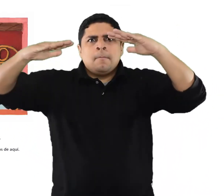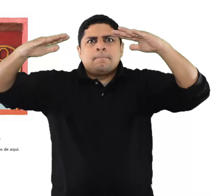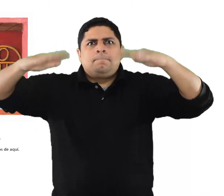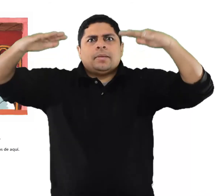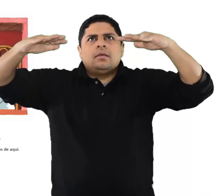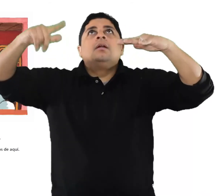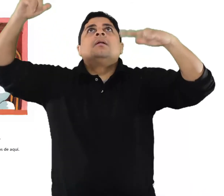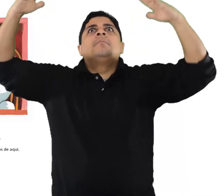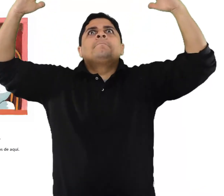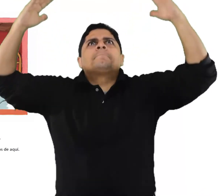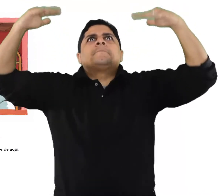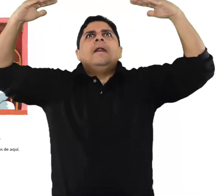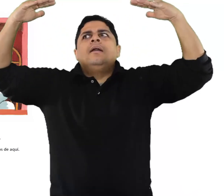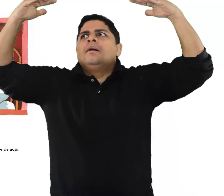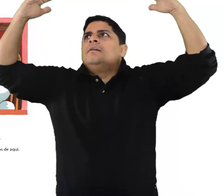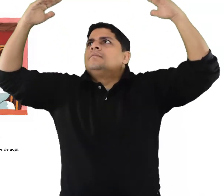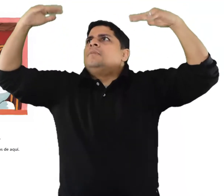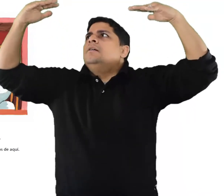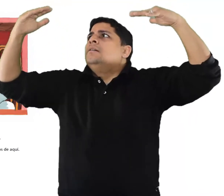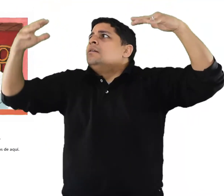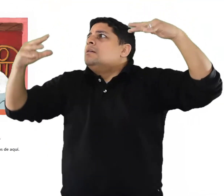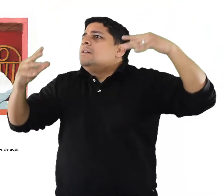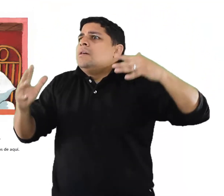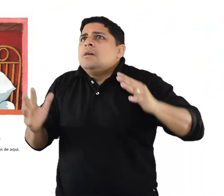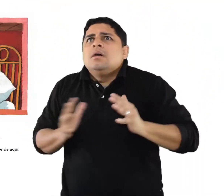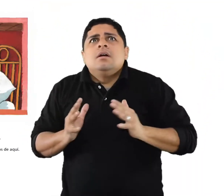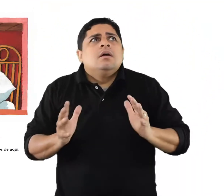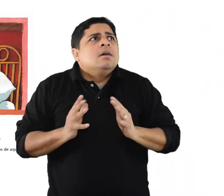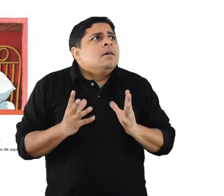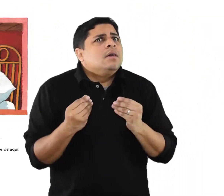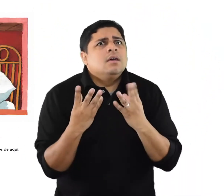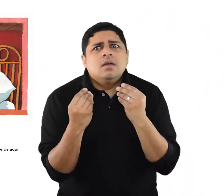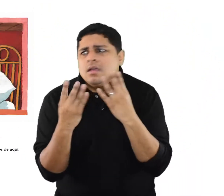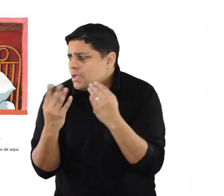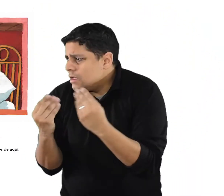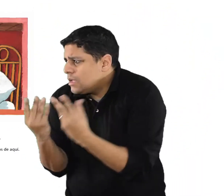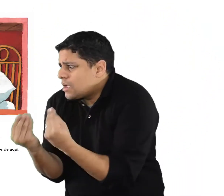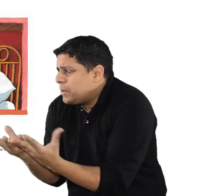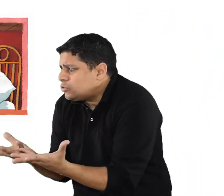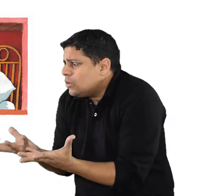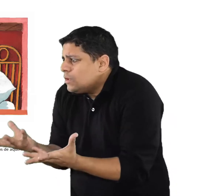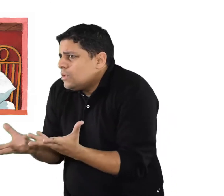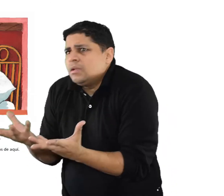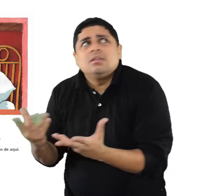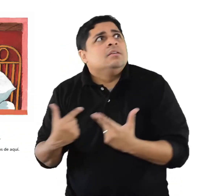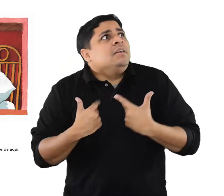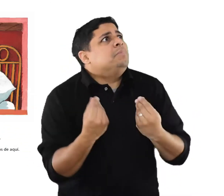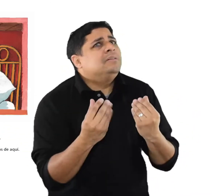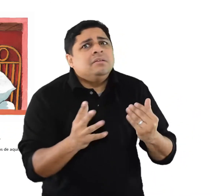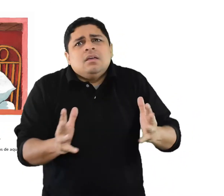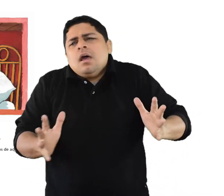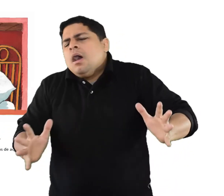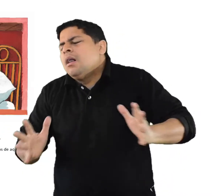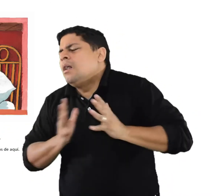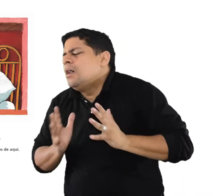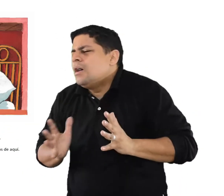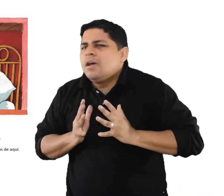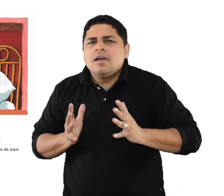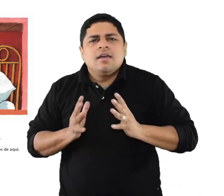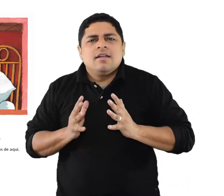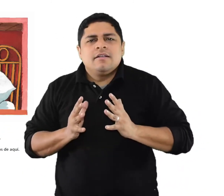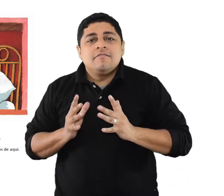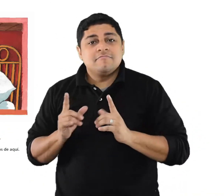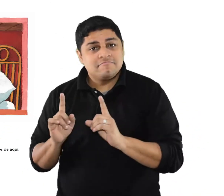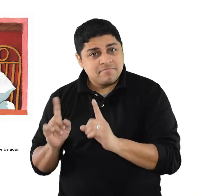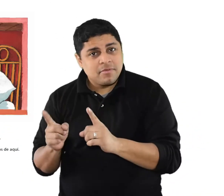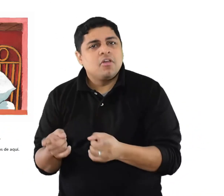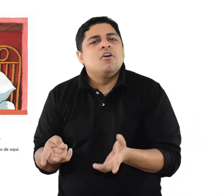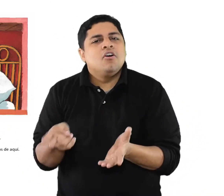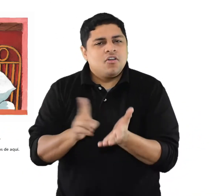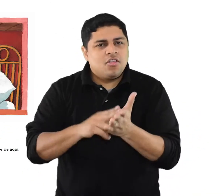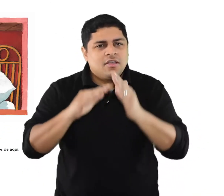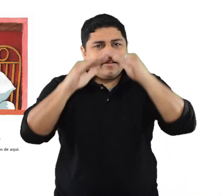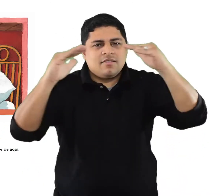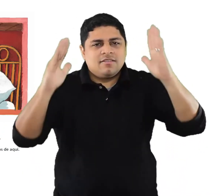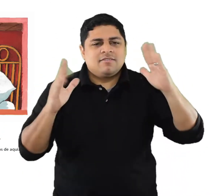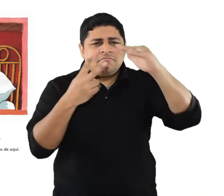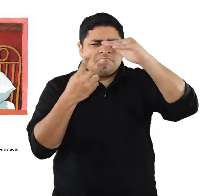tiembla y suena, se asustan y les da muchísimo miedo y se pregunta ¿Qué es eso? tienen mucho miedo, aterrados nuevamente se repite, despavoridos salen de la casa